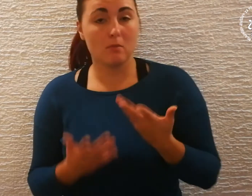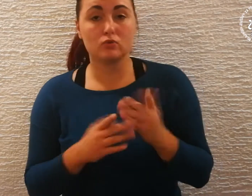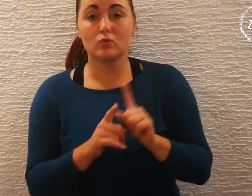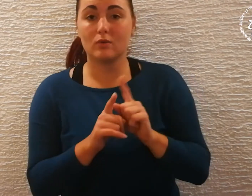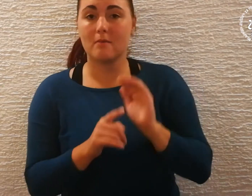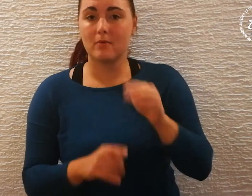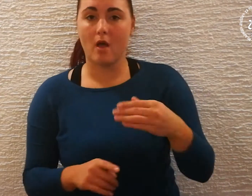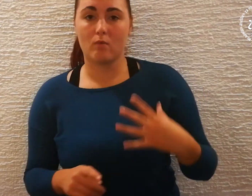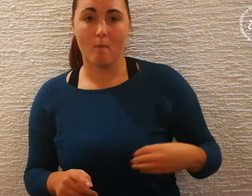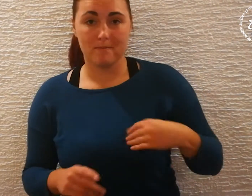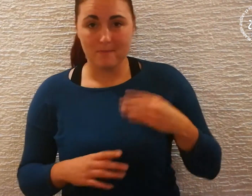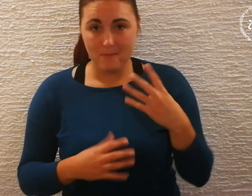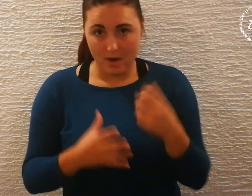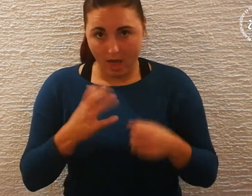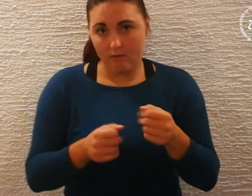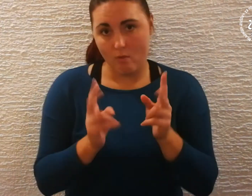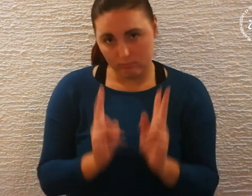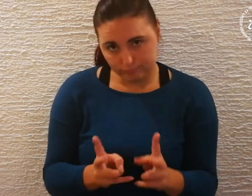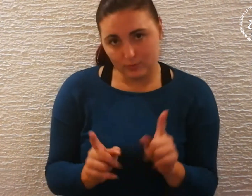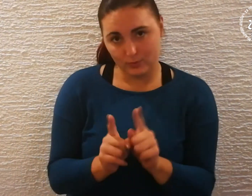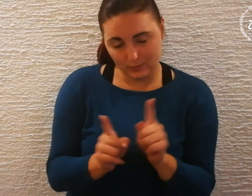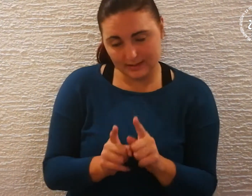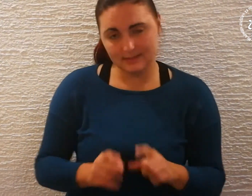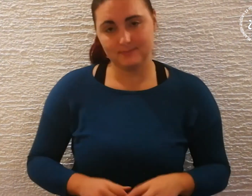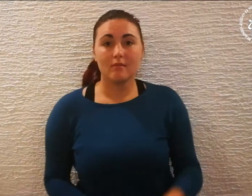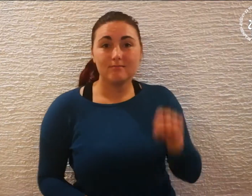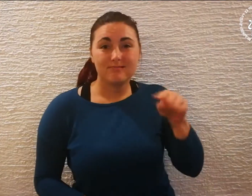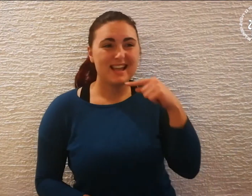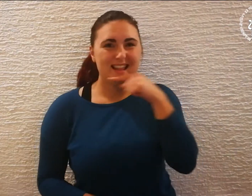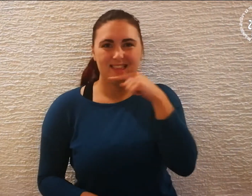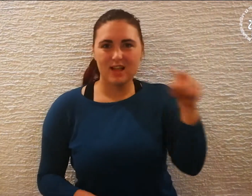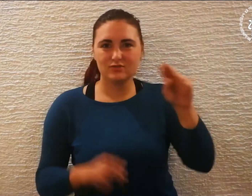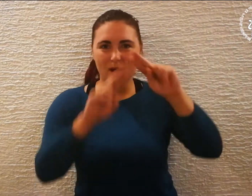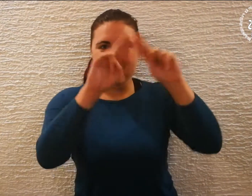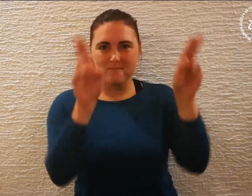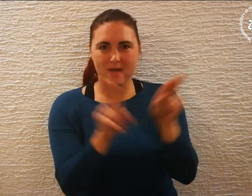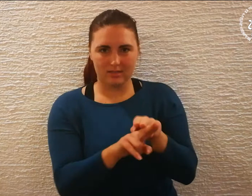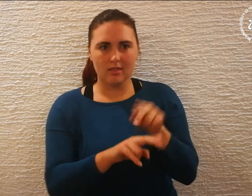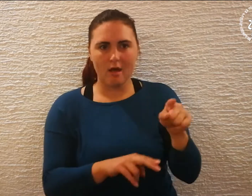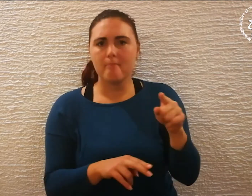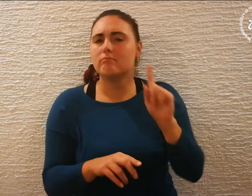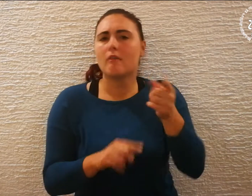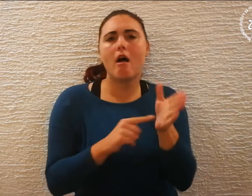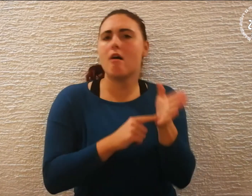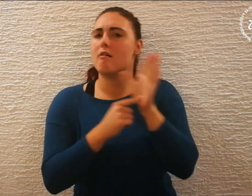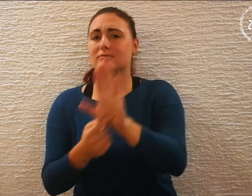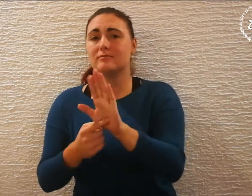Tudi to se pridobi preko dojenja - materinega mleka. Kaj predstavlja rdeča pentlja?